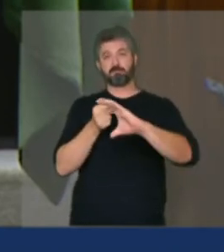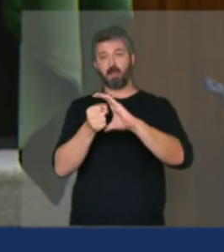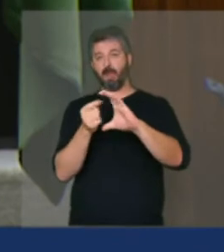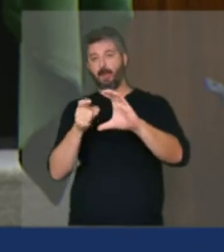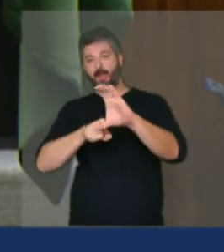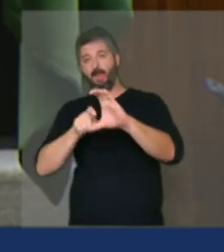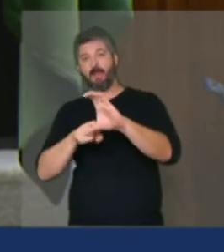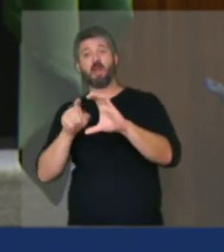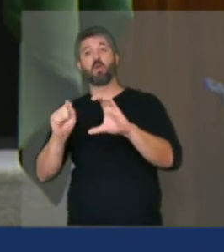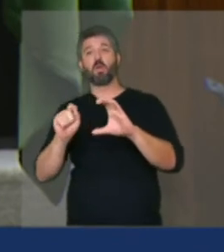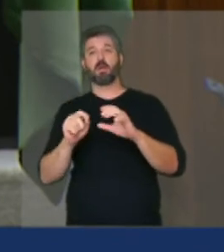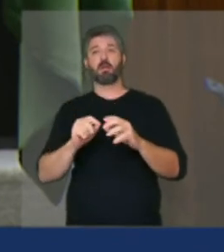MINIRREFORMA TRABALHISTA, PRESIDENTE, RETIRANDO DIREITO